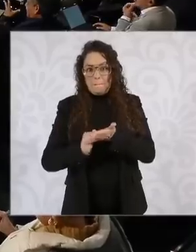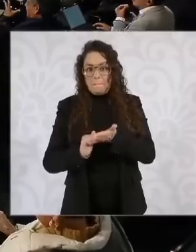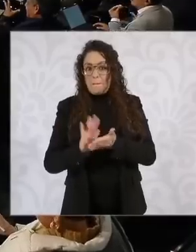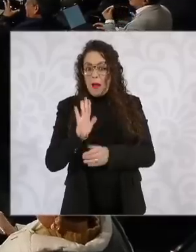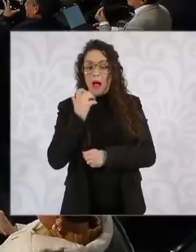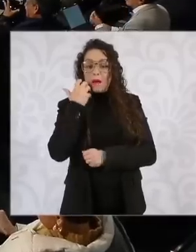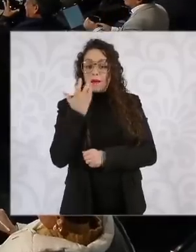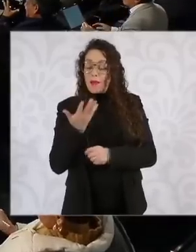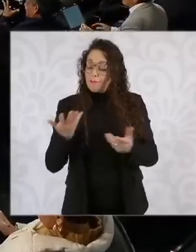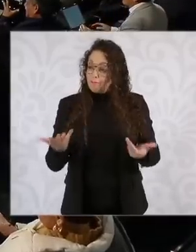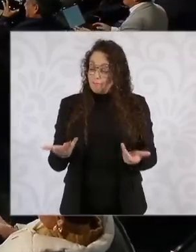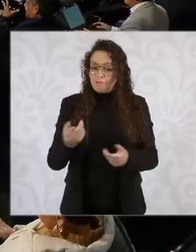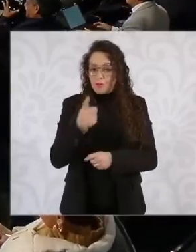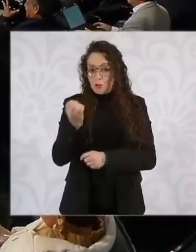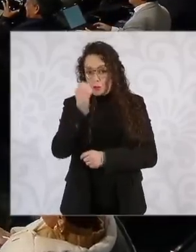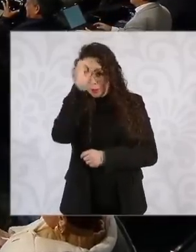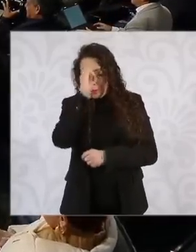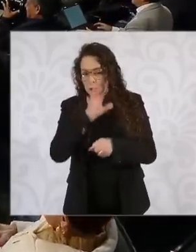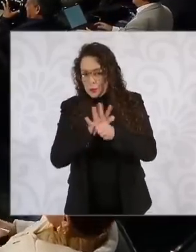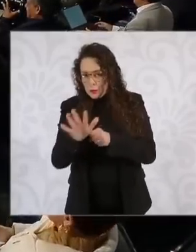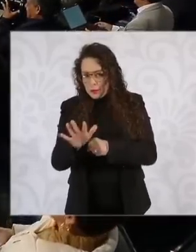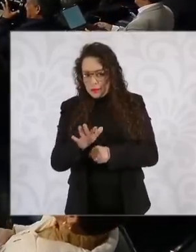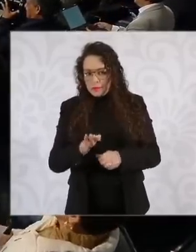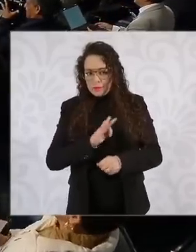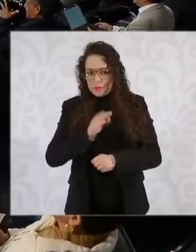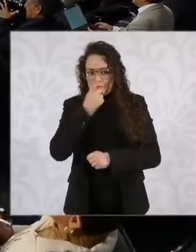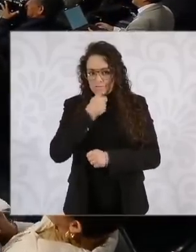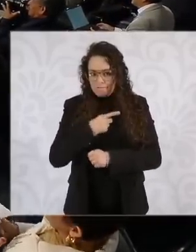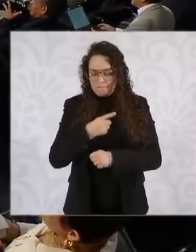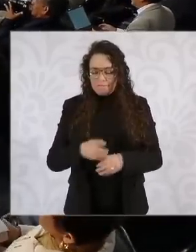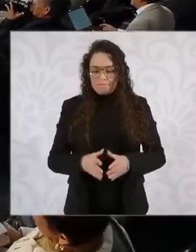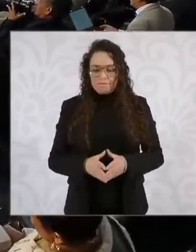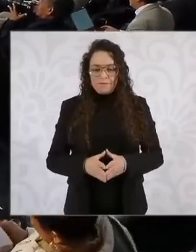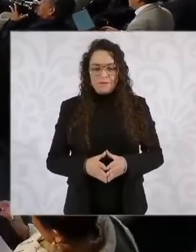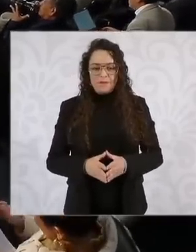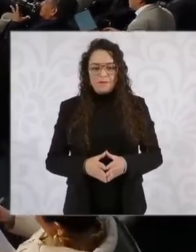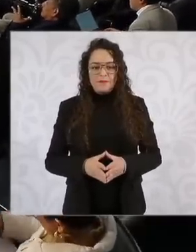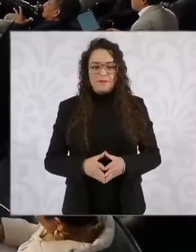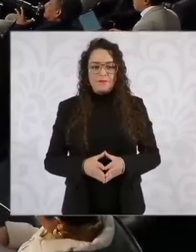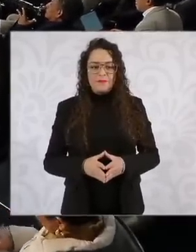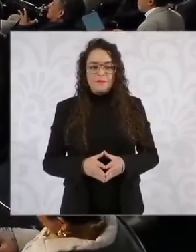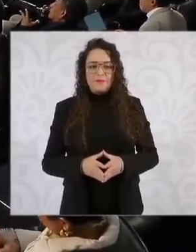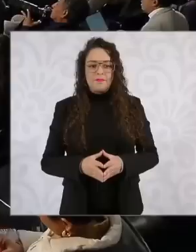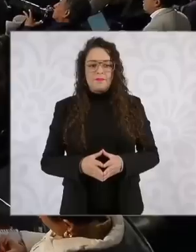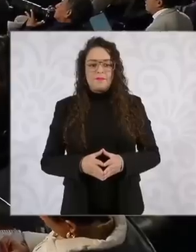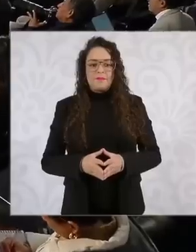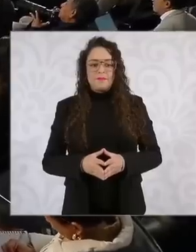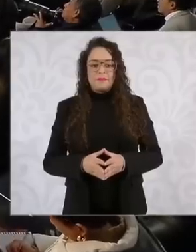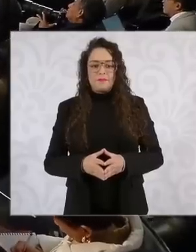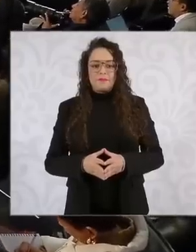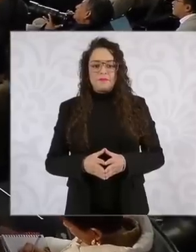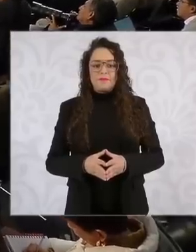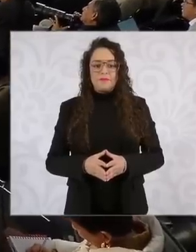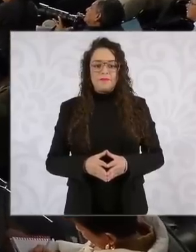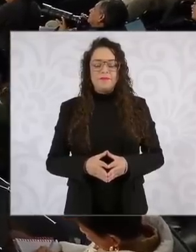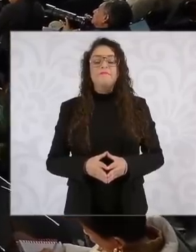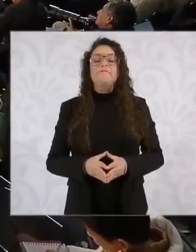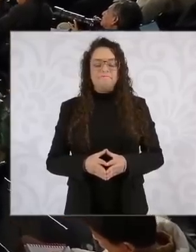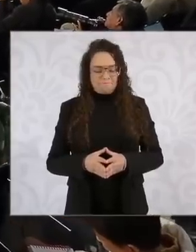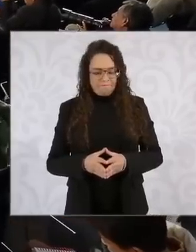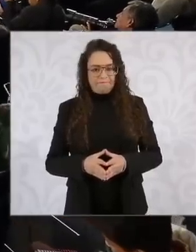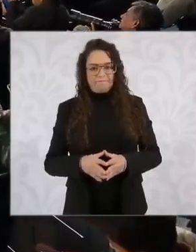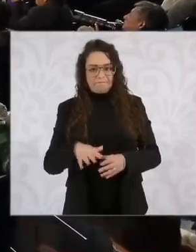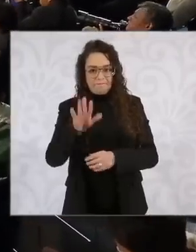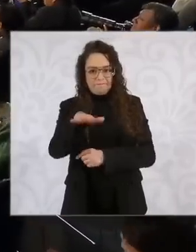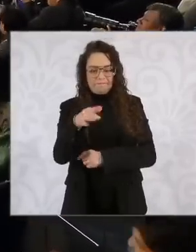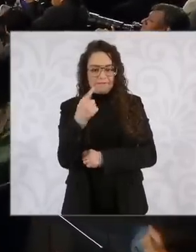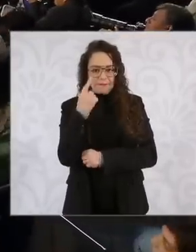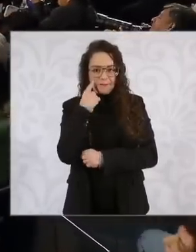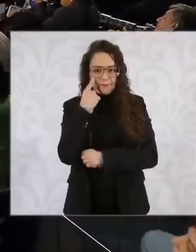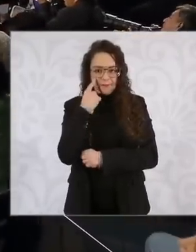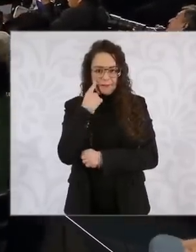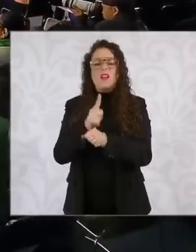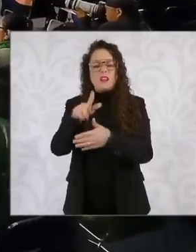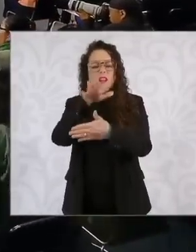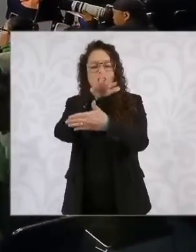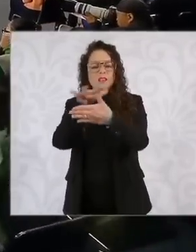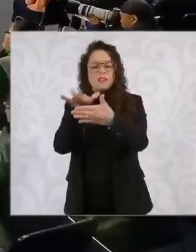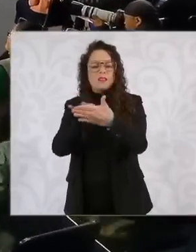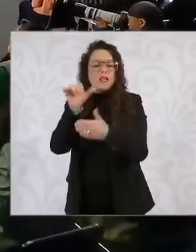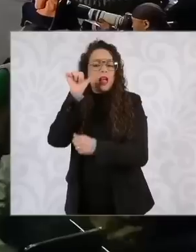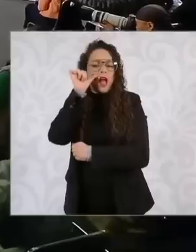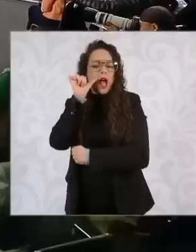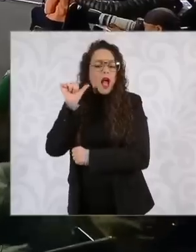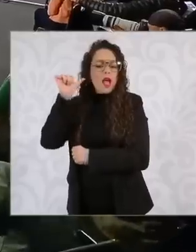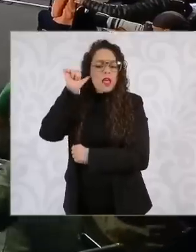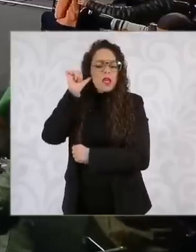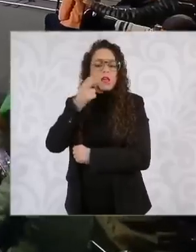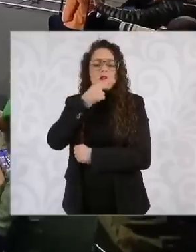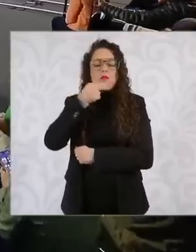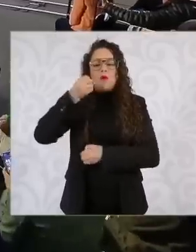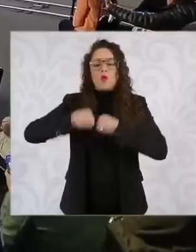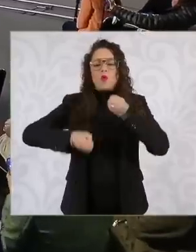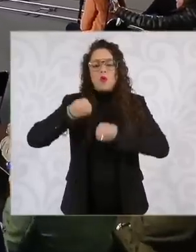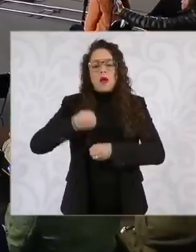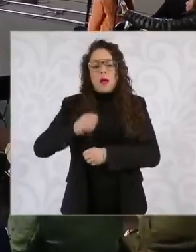a vamos a leer lo que el juez Brian cogan en la